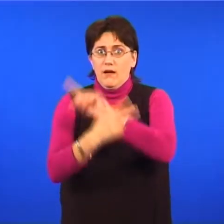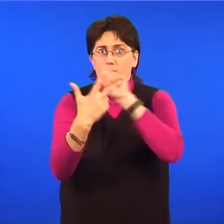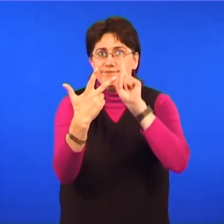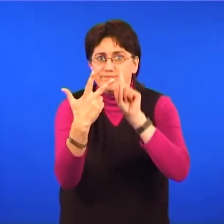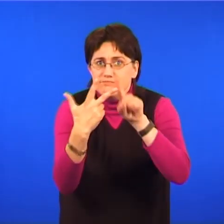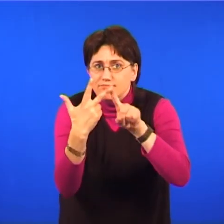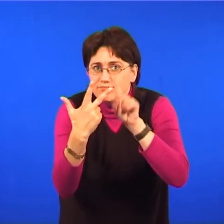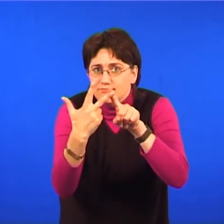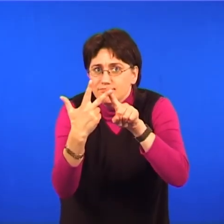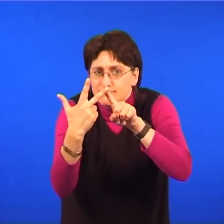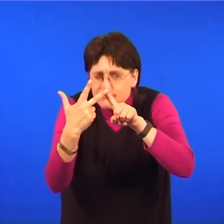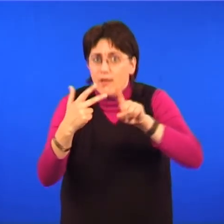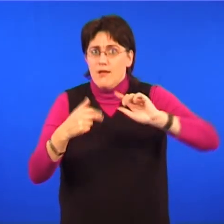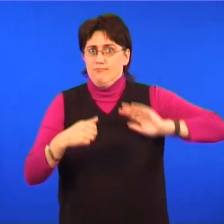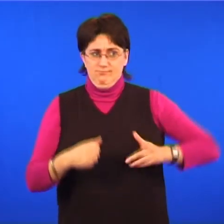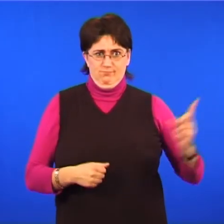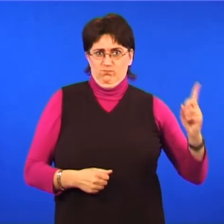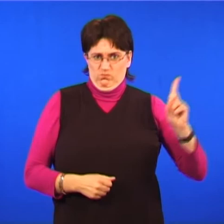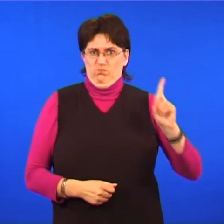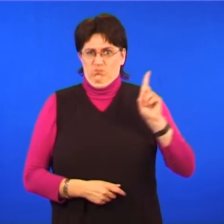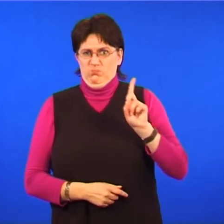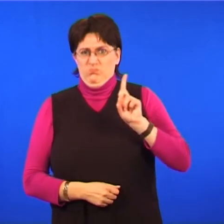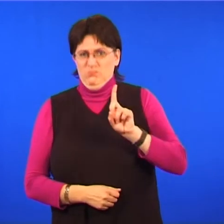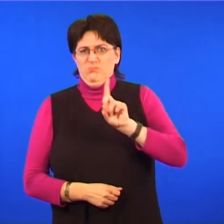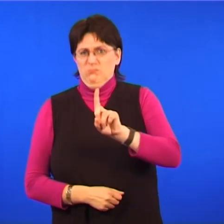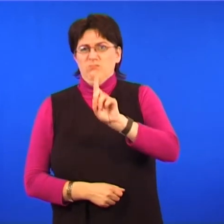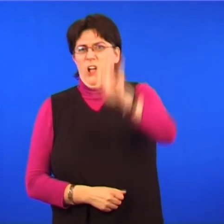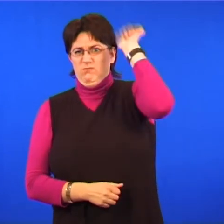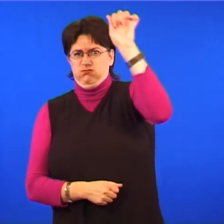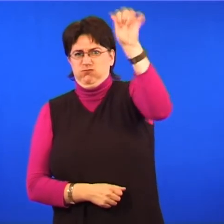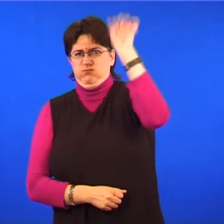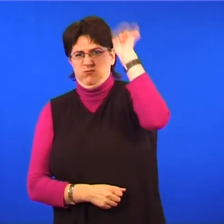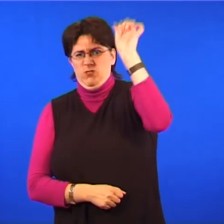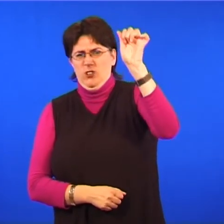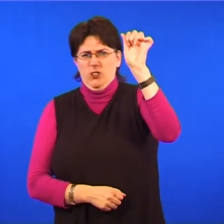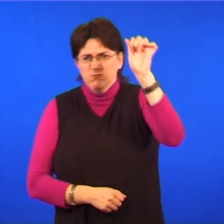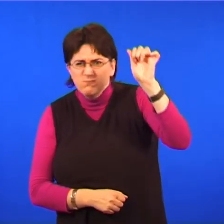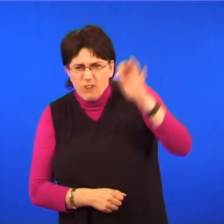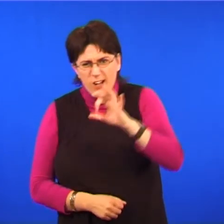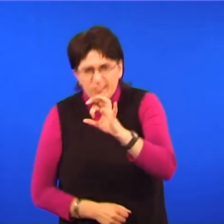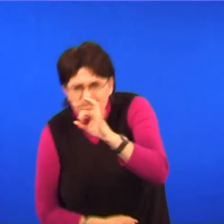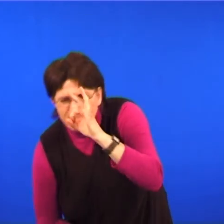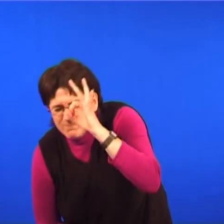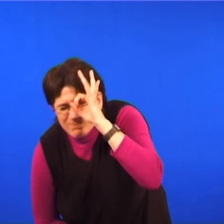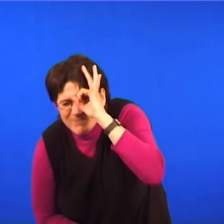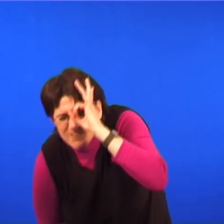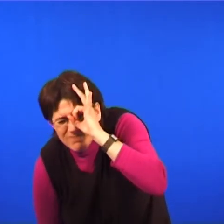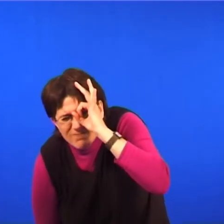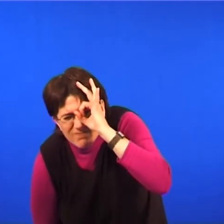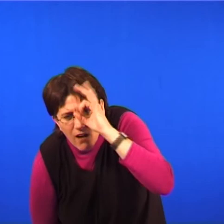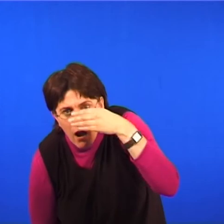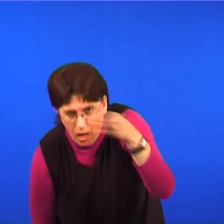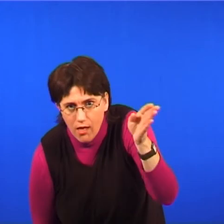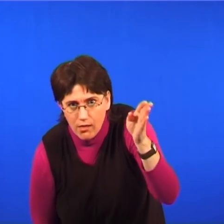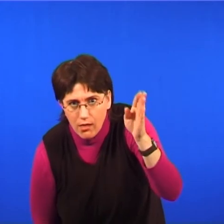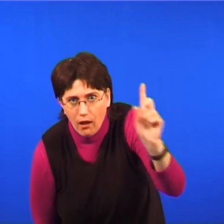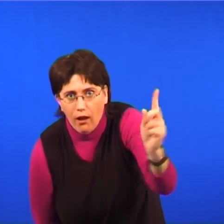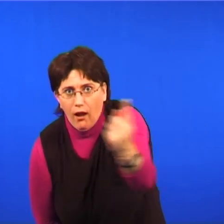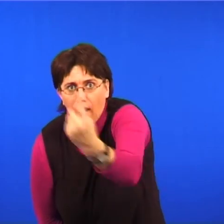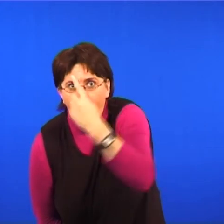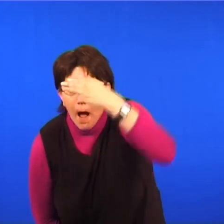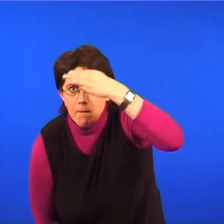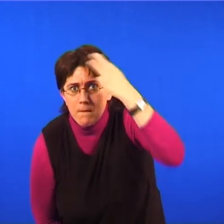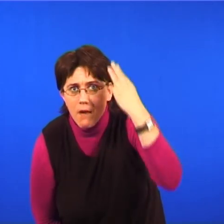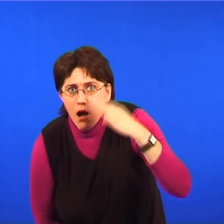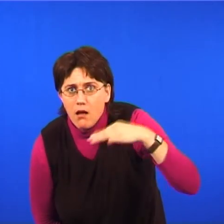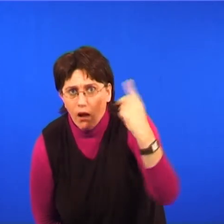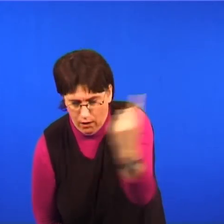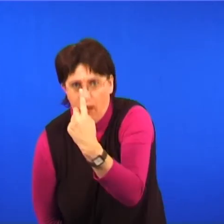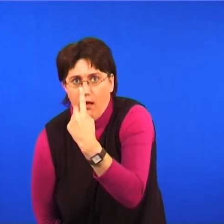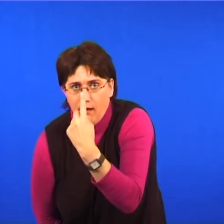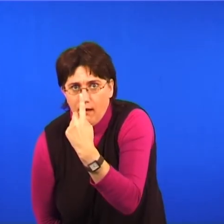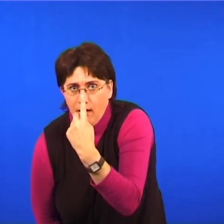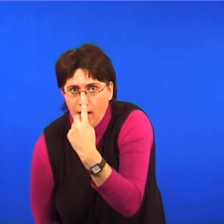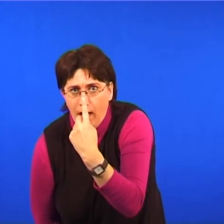Er kerling barði í þriðja sinn að dyrum kom María mey út.